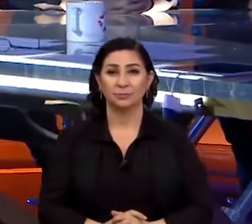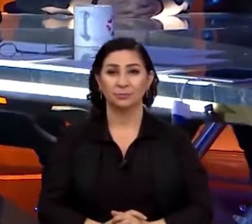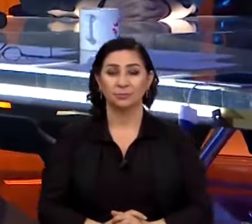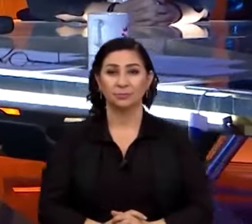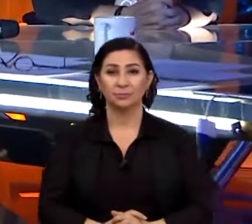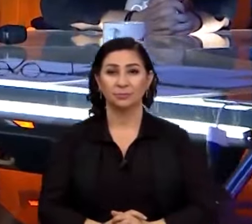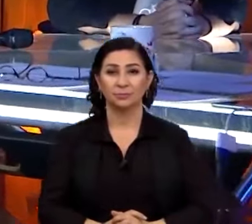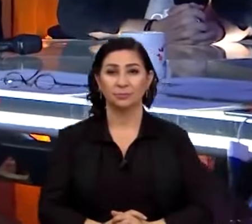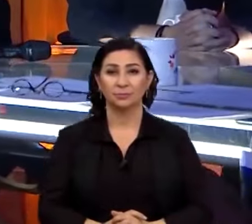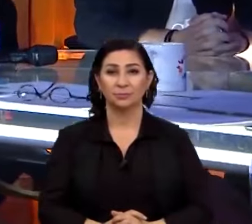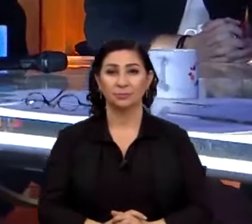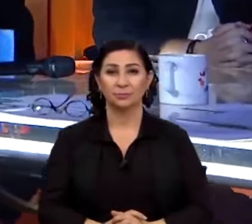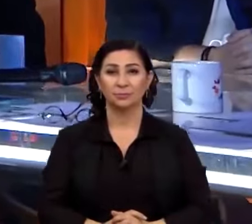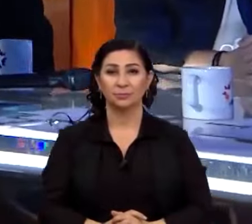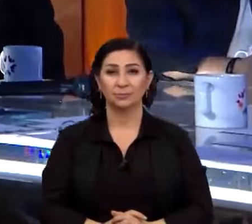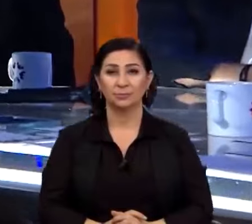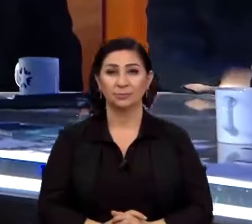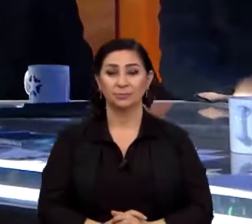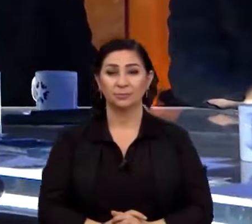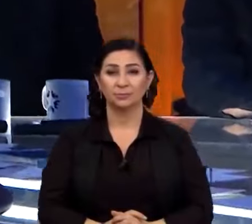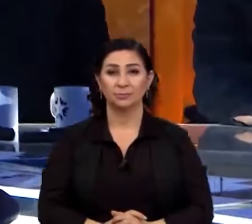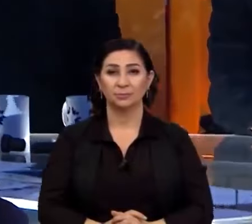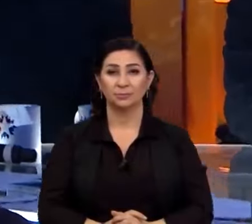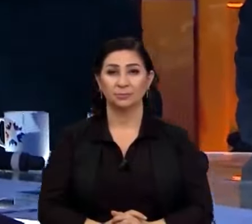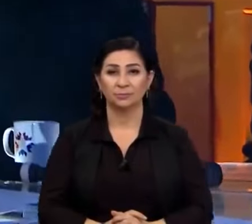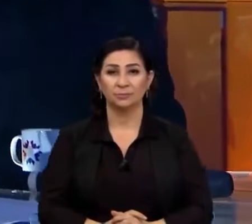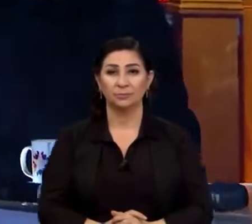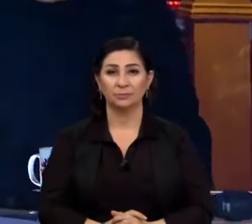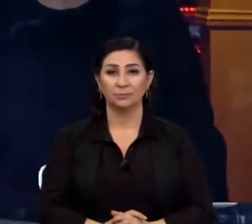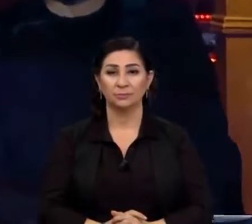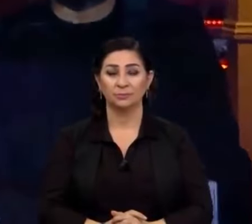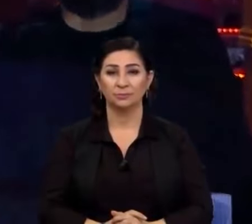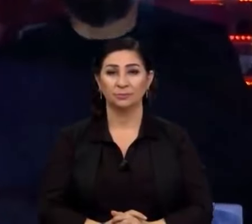kendimi [Müzik]